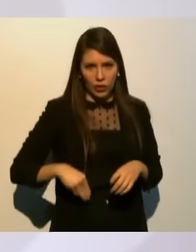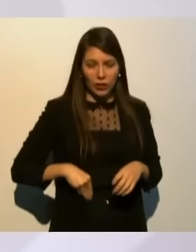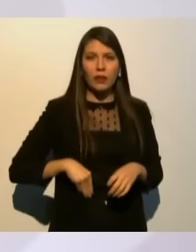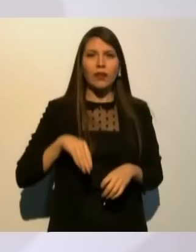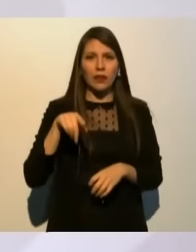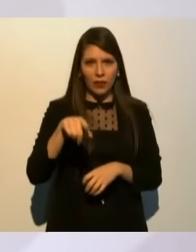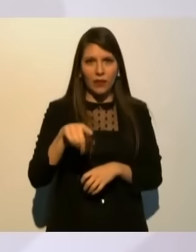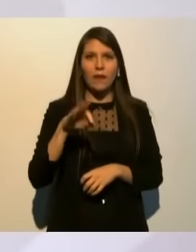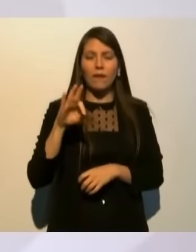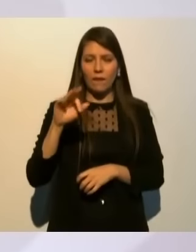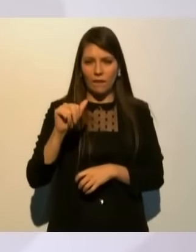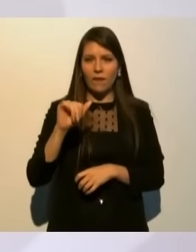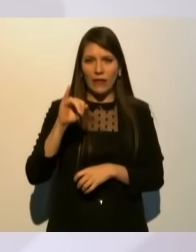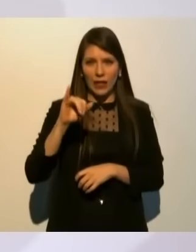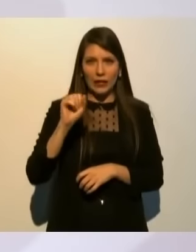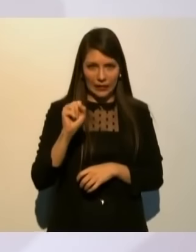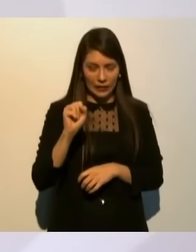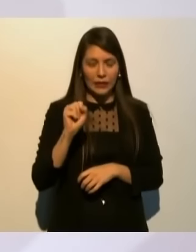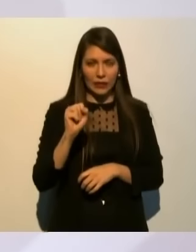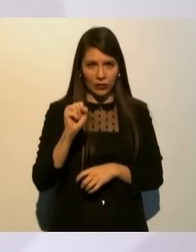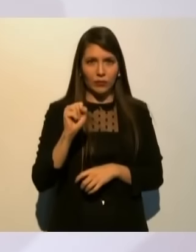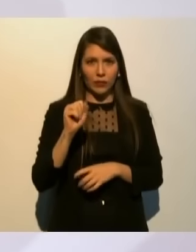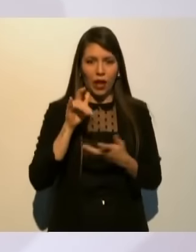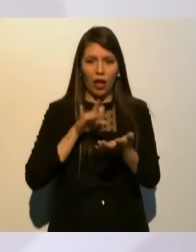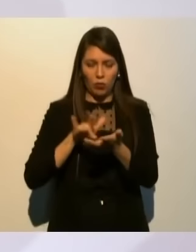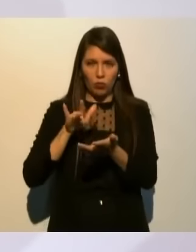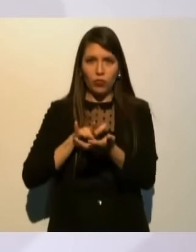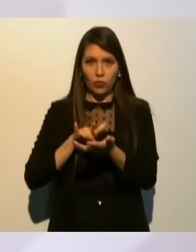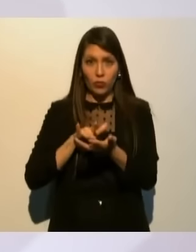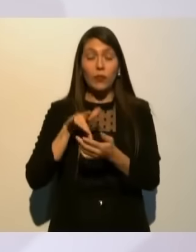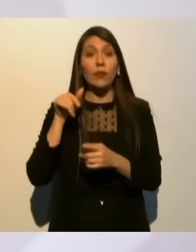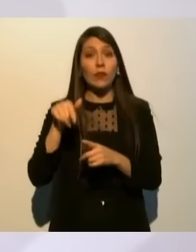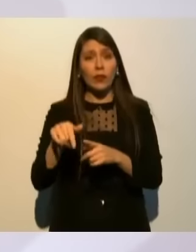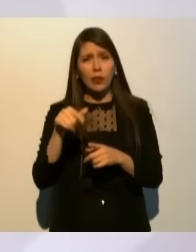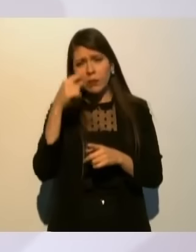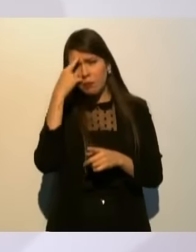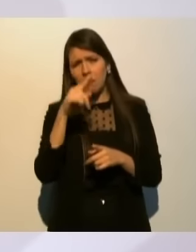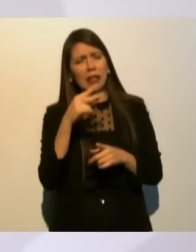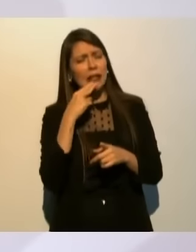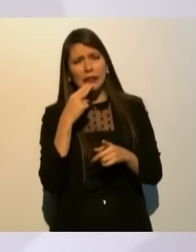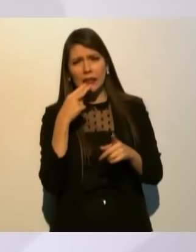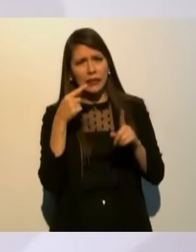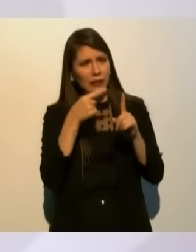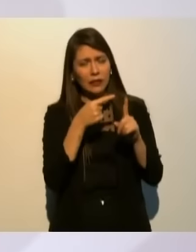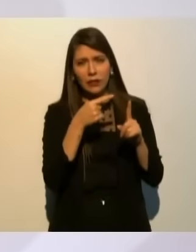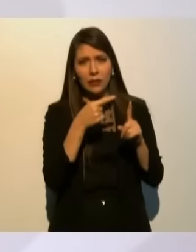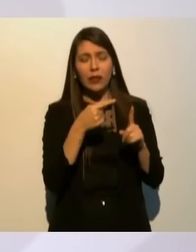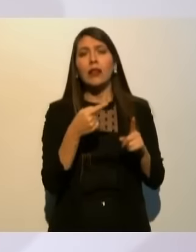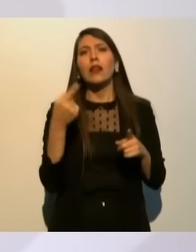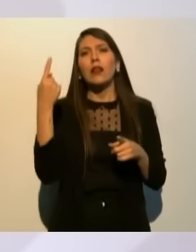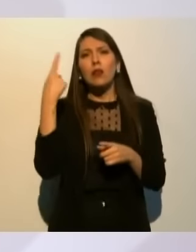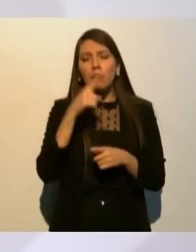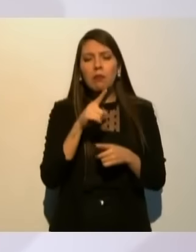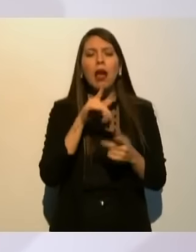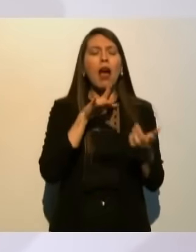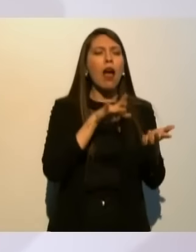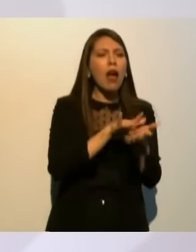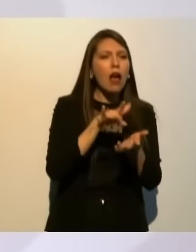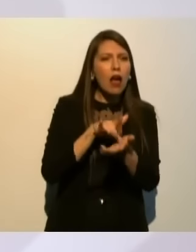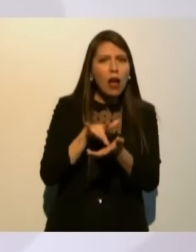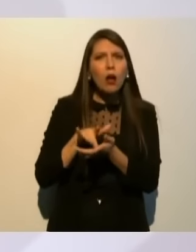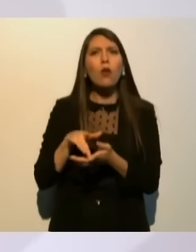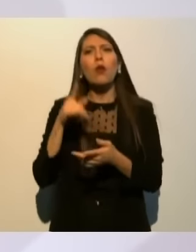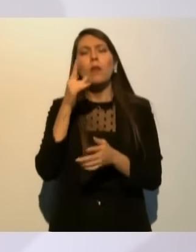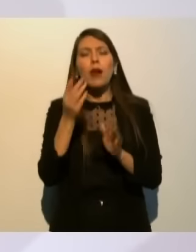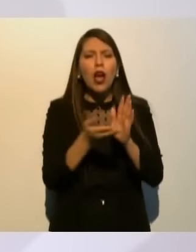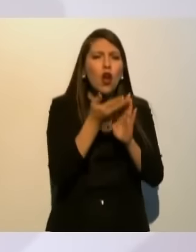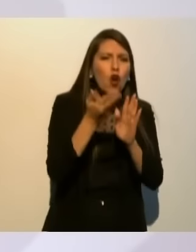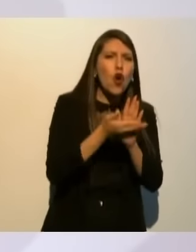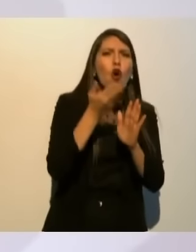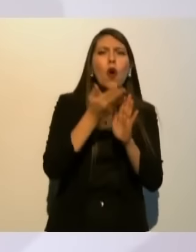federales y tiene como objetivo fundamental el financiamiento de obras de infraestructura básica